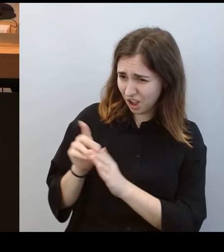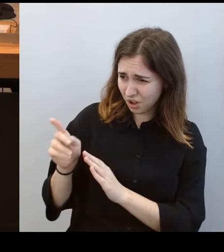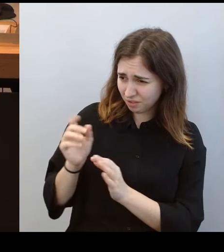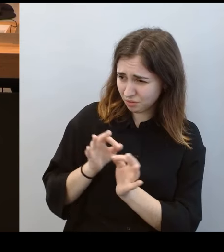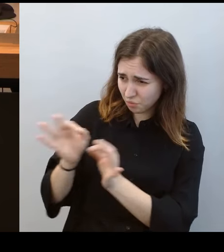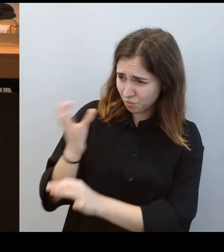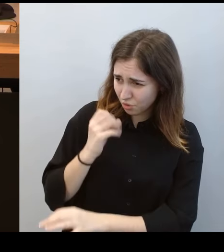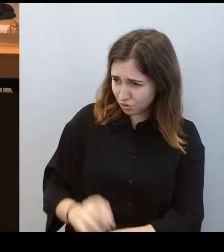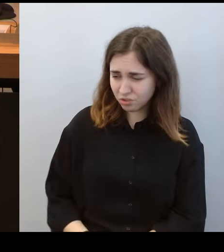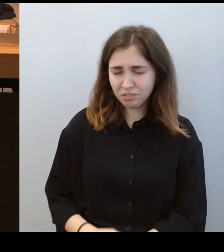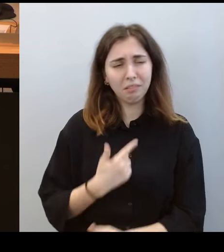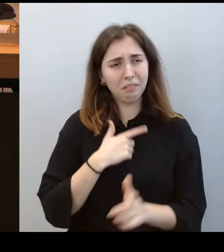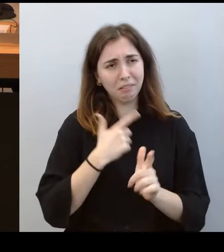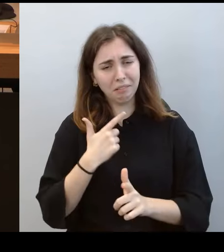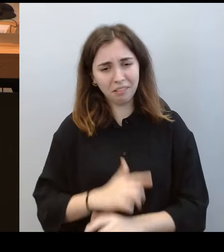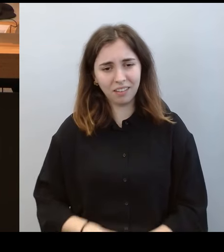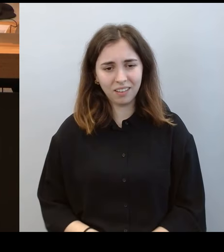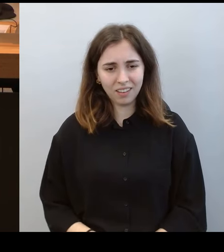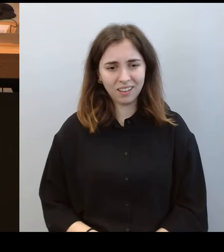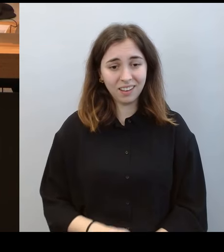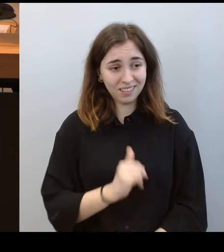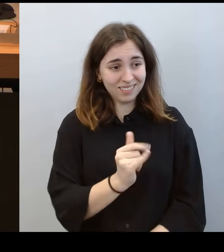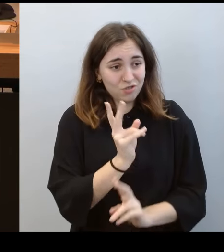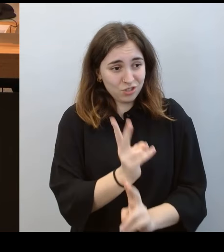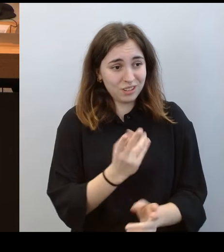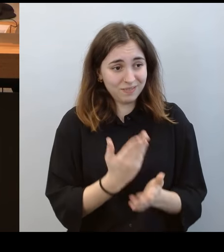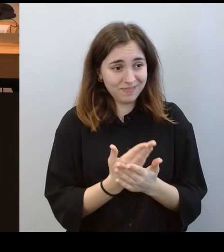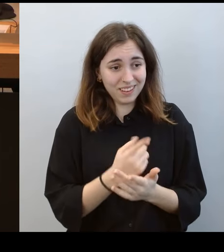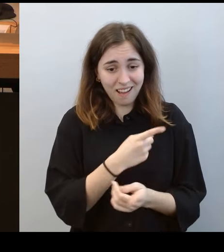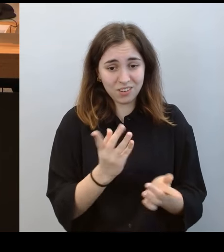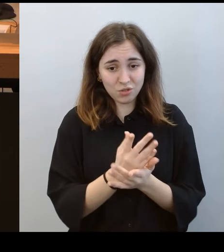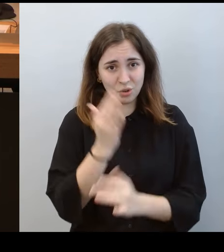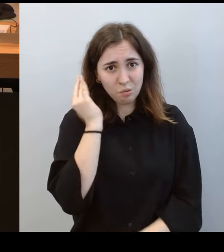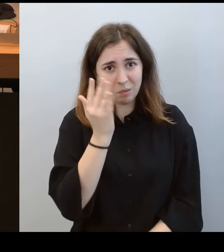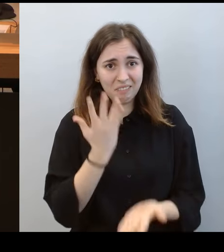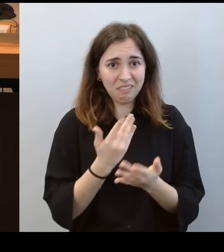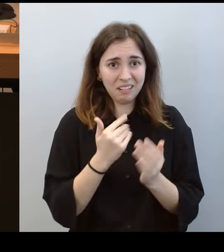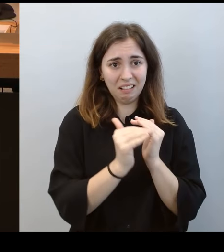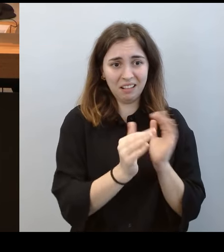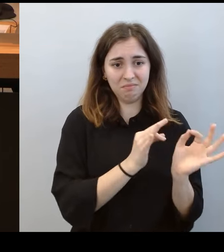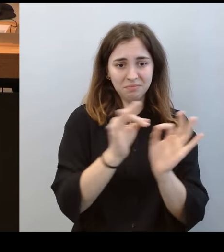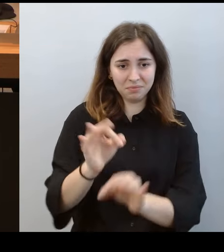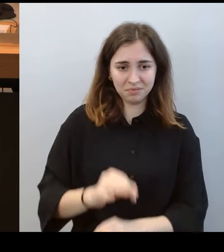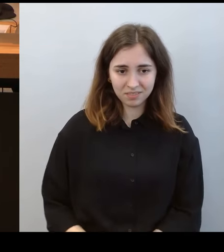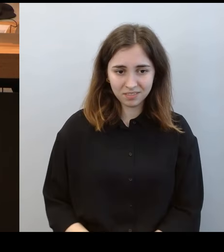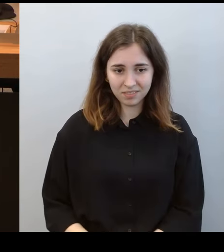Es ist außerdem ein Paradebeispiel leider auch für den Umgang